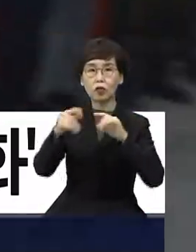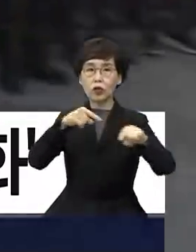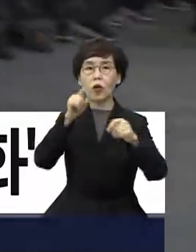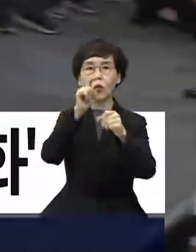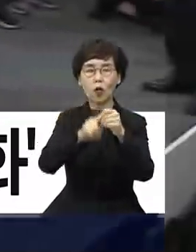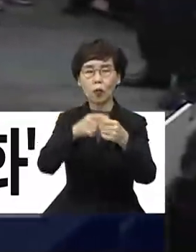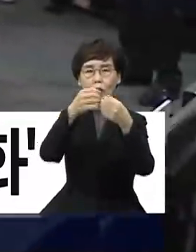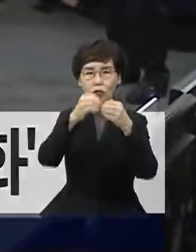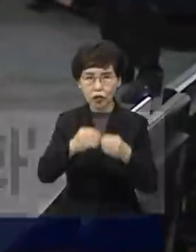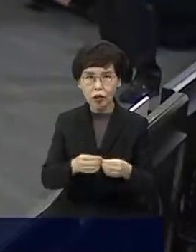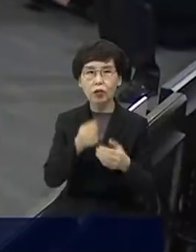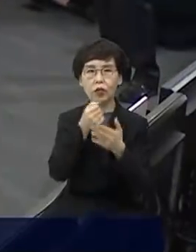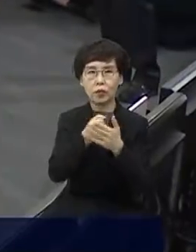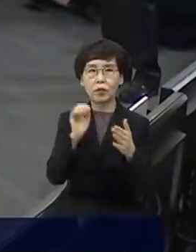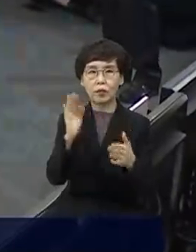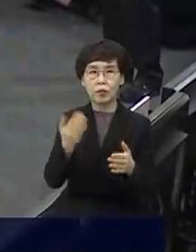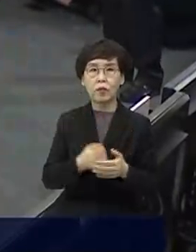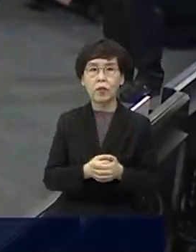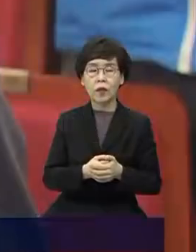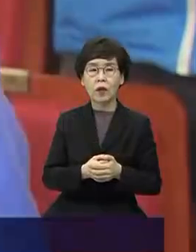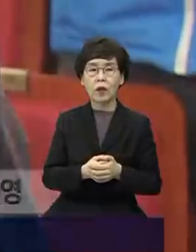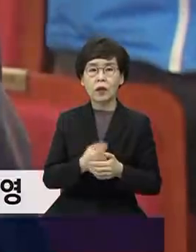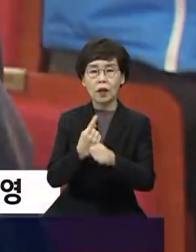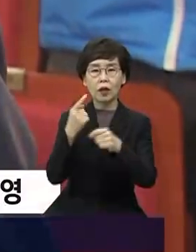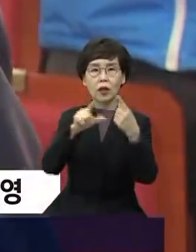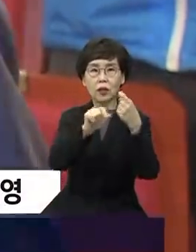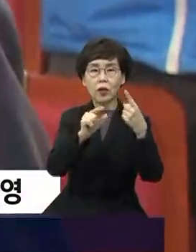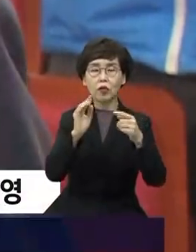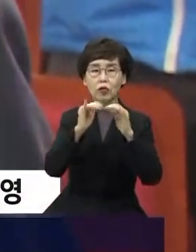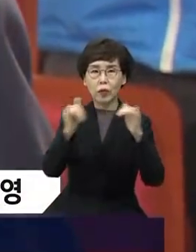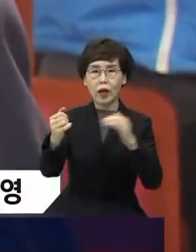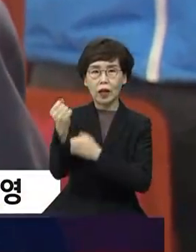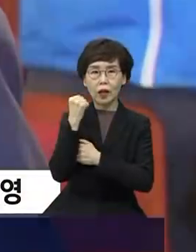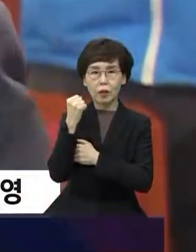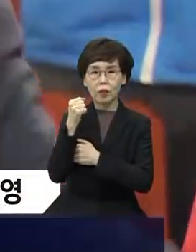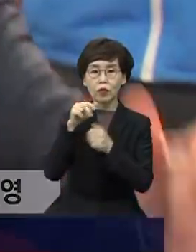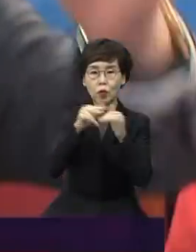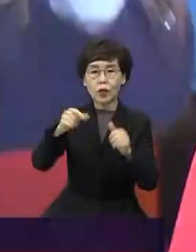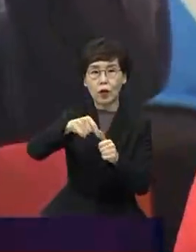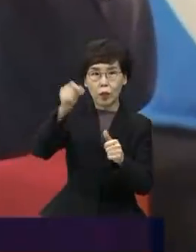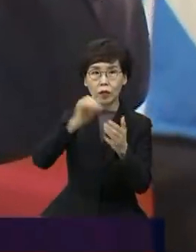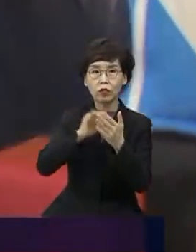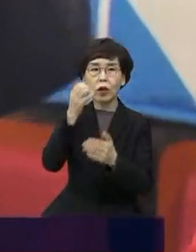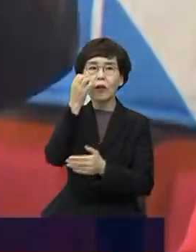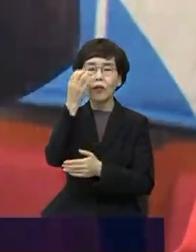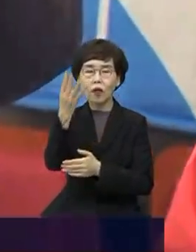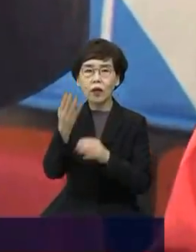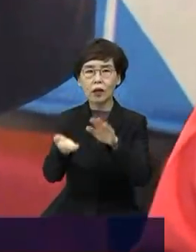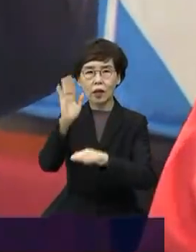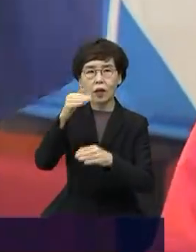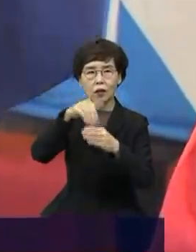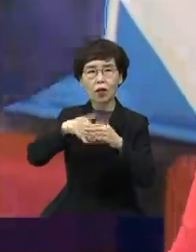목표를 구체화하게 됩니다. 지난해 11월 국민의힘 대선 후보로 선출된 이후 넉 달 넘는 선거전을 이어온 윤